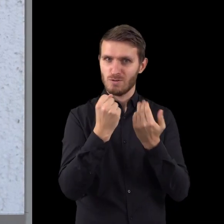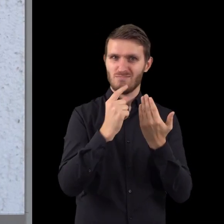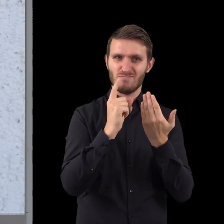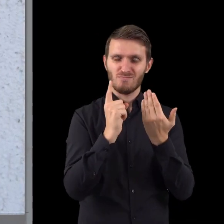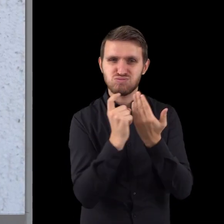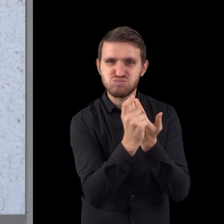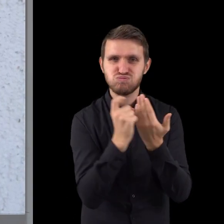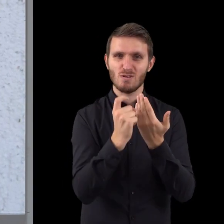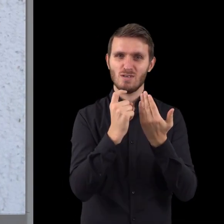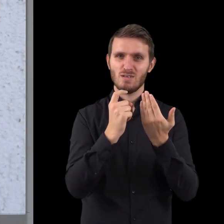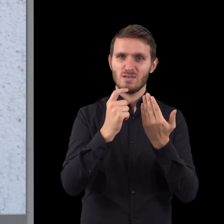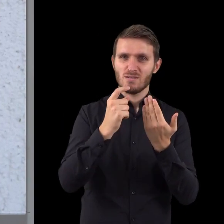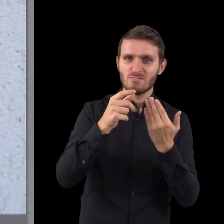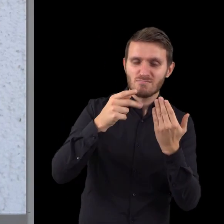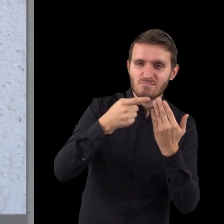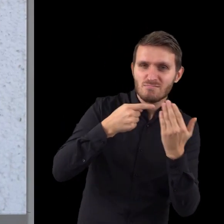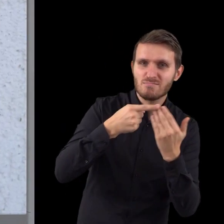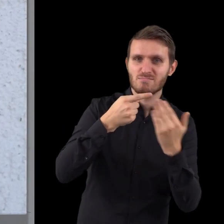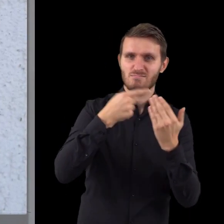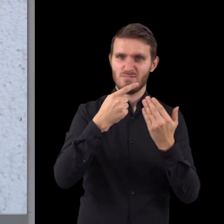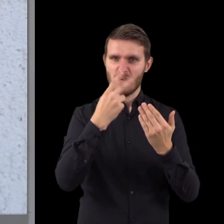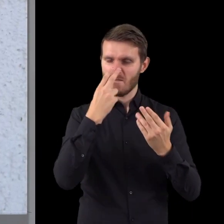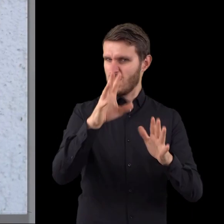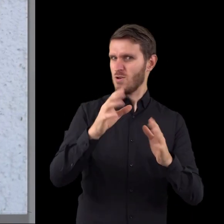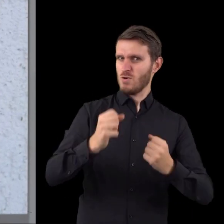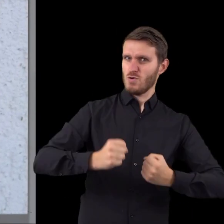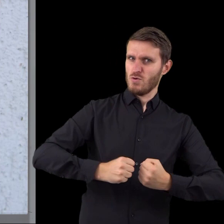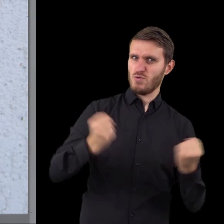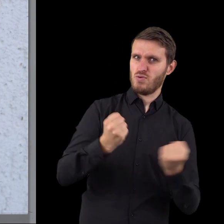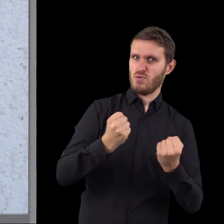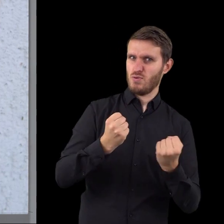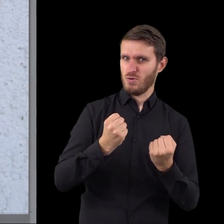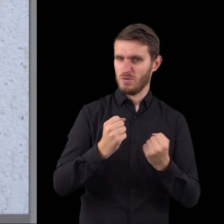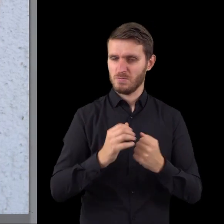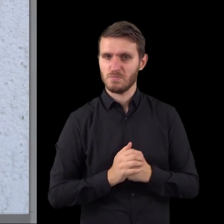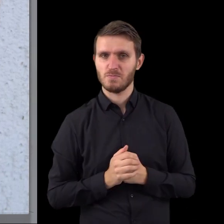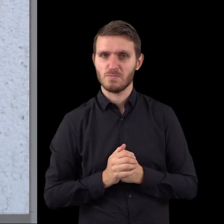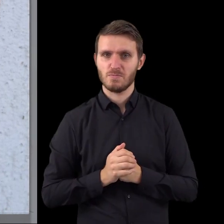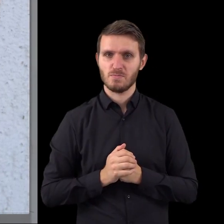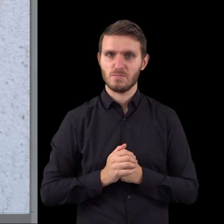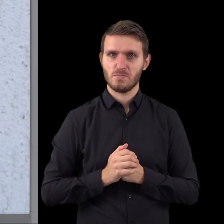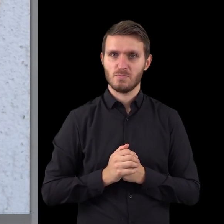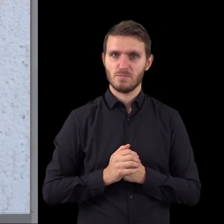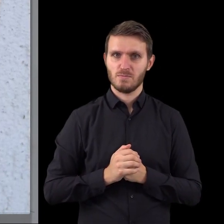bardzo pokaźnymi, szponiastymi paznokciami, dodatkowo jeszcze brokatowymi.